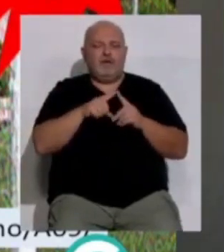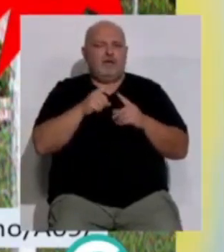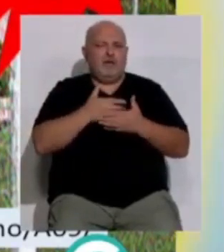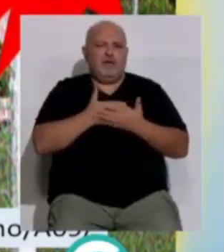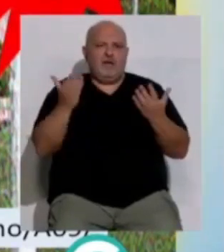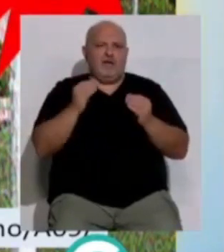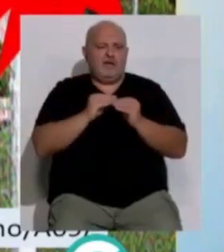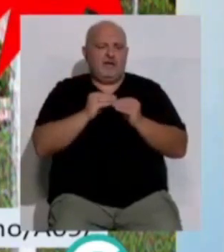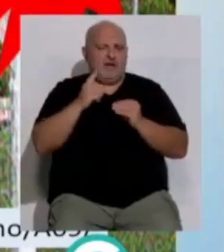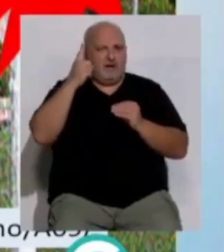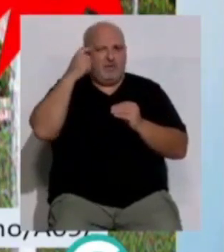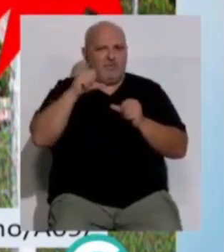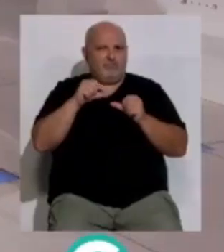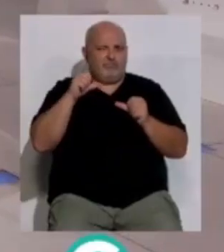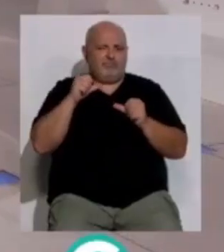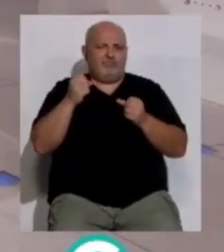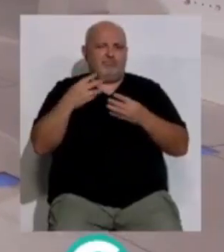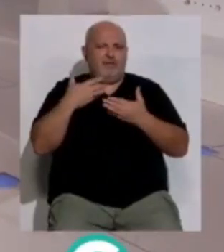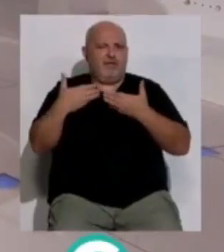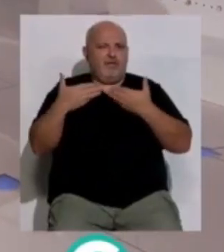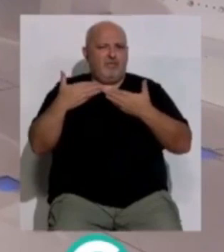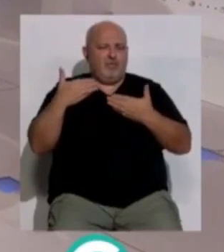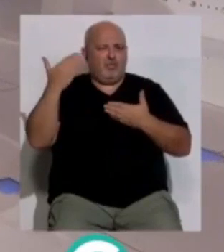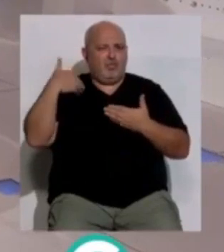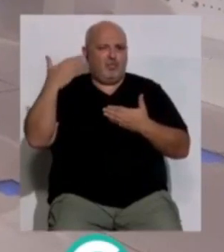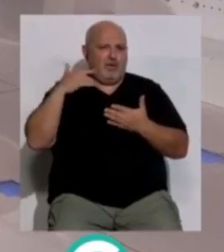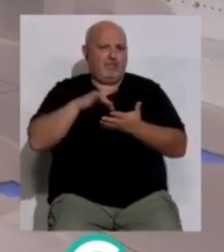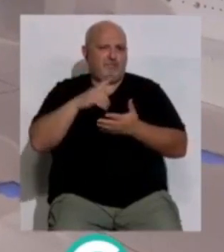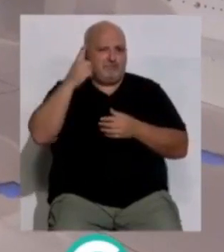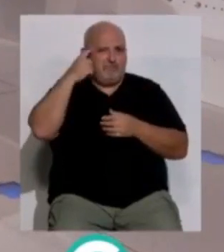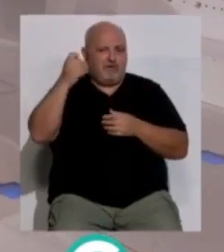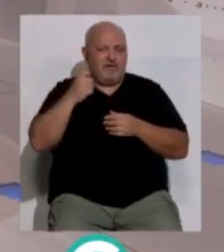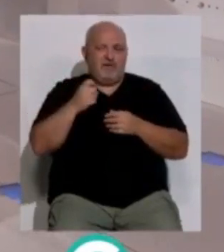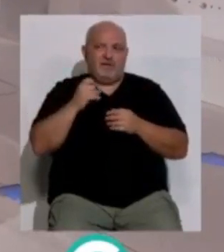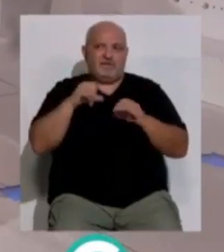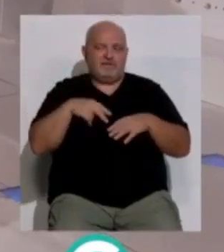manera sí recuerdo aparte lo conversamos en ese entonces pero sin duda hubiese sido un